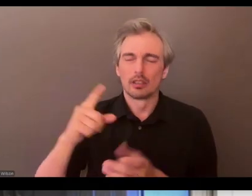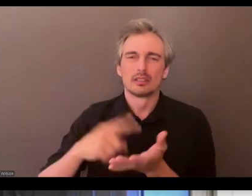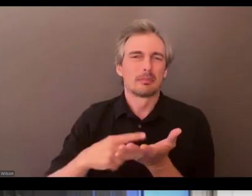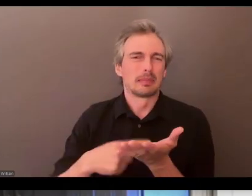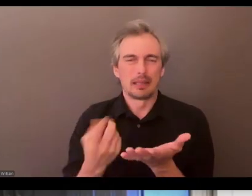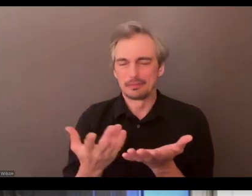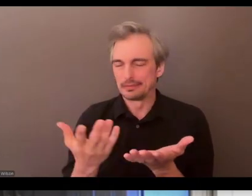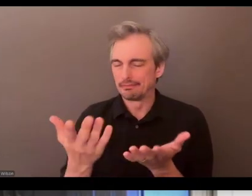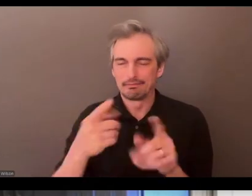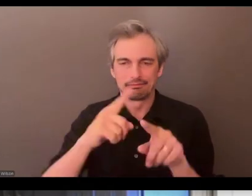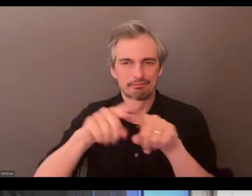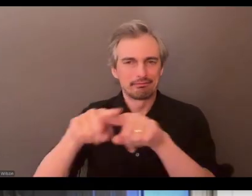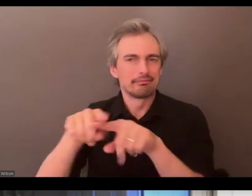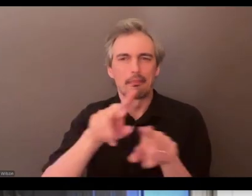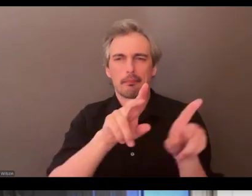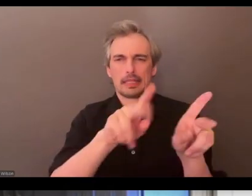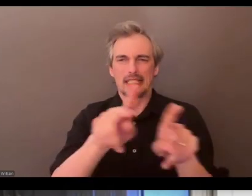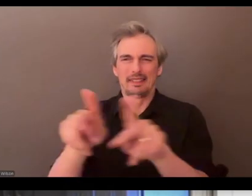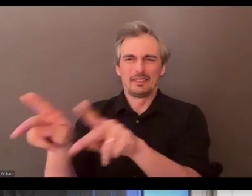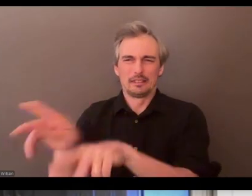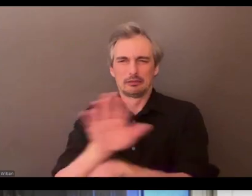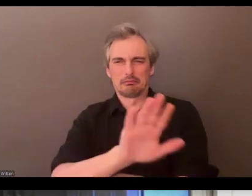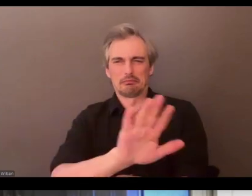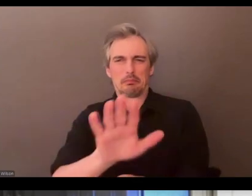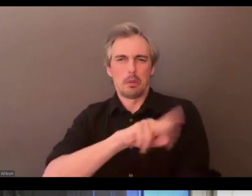情報を取得する方法は個人の好みにもよります。